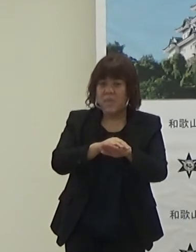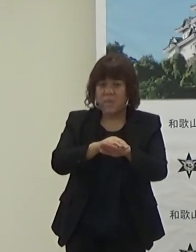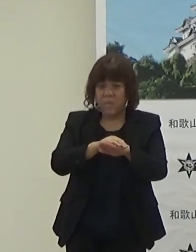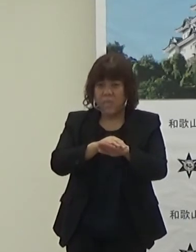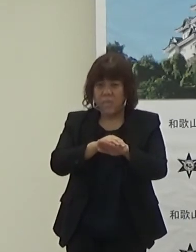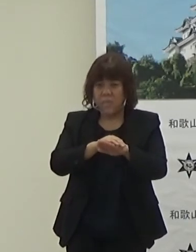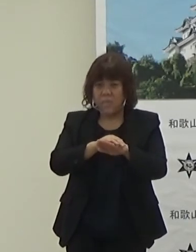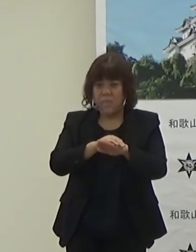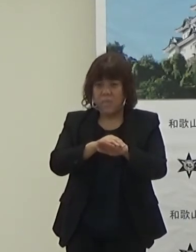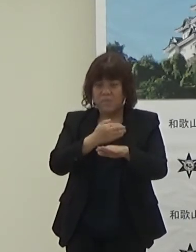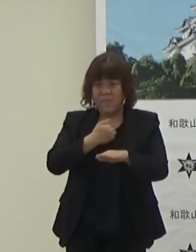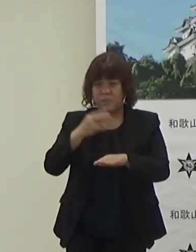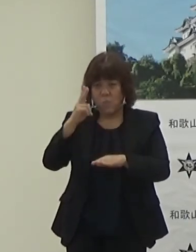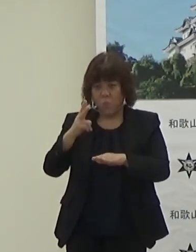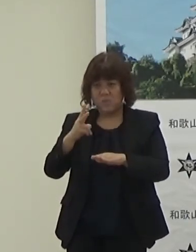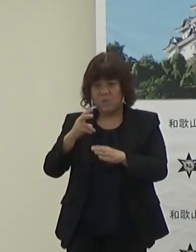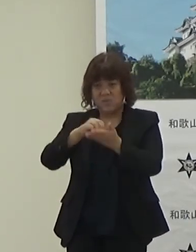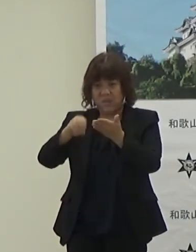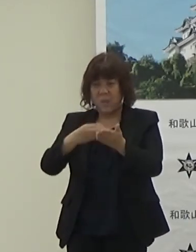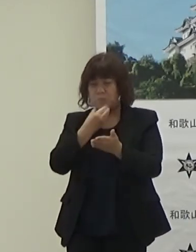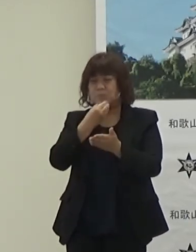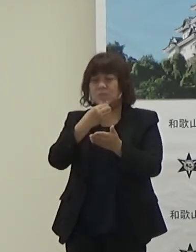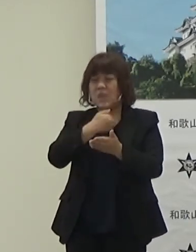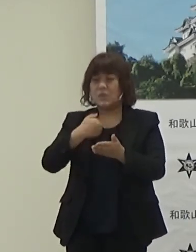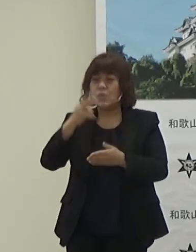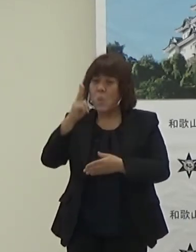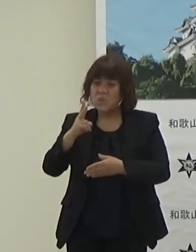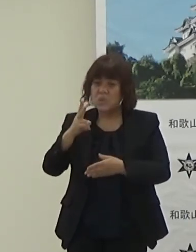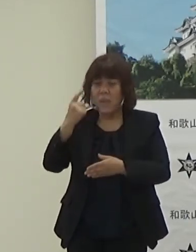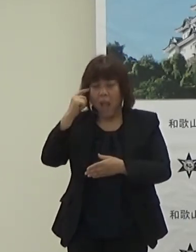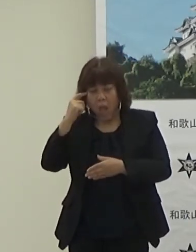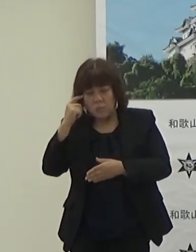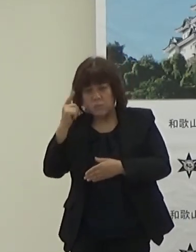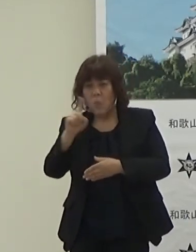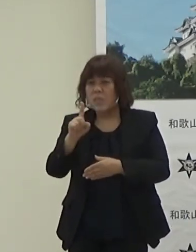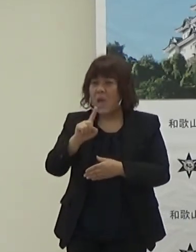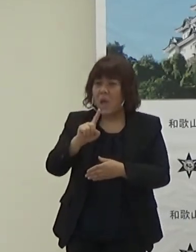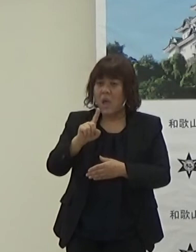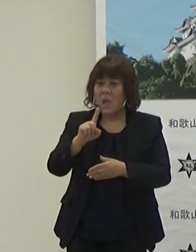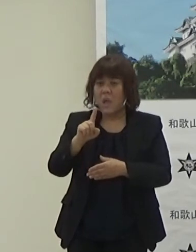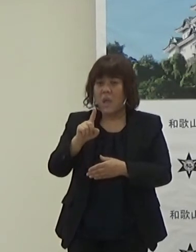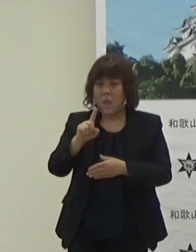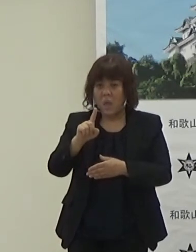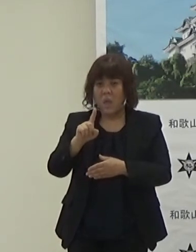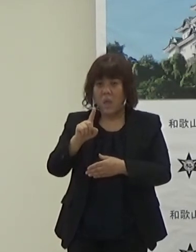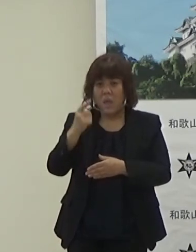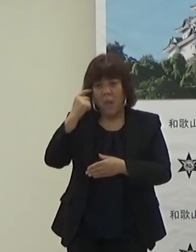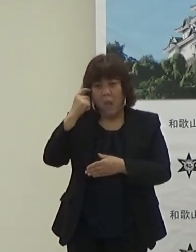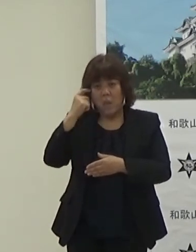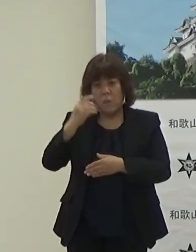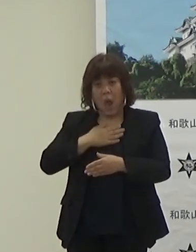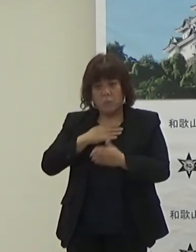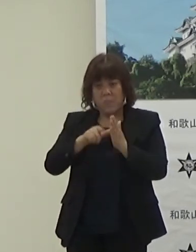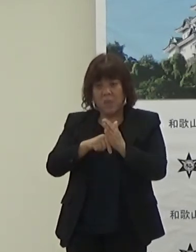市としてできるんだということを今何かもし考えているようなことがあれば教えてもらいたいんですけど